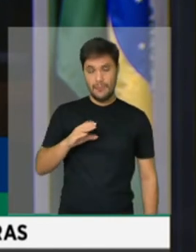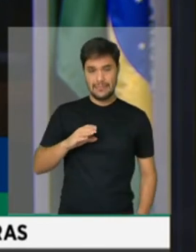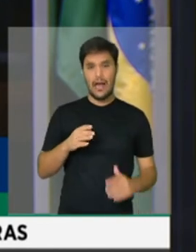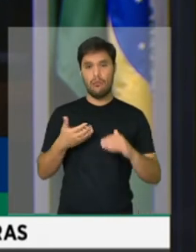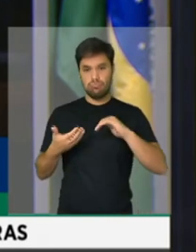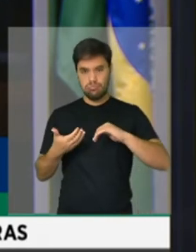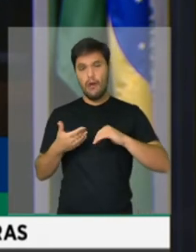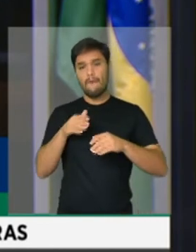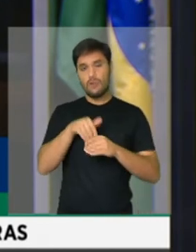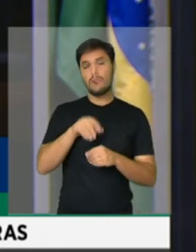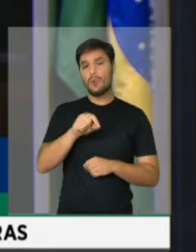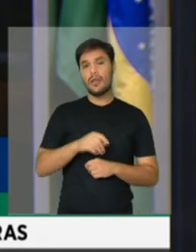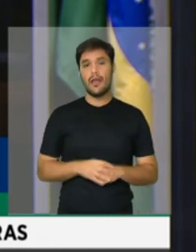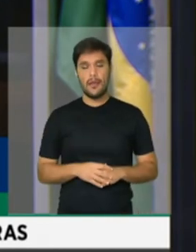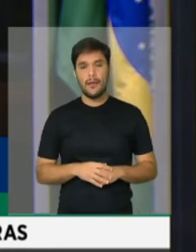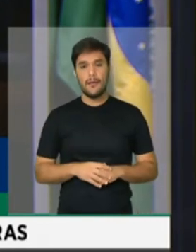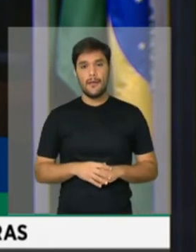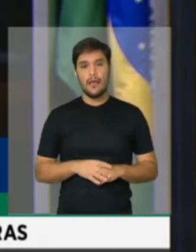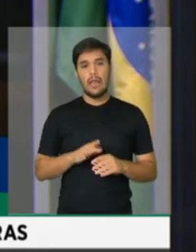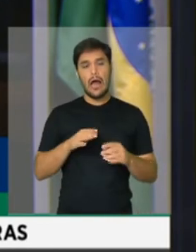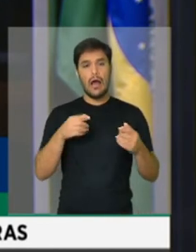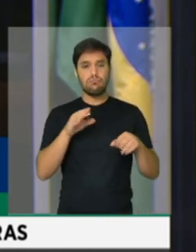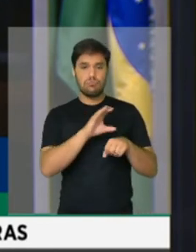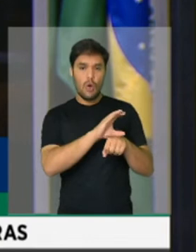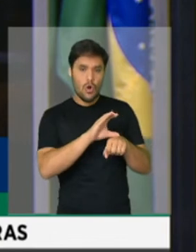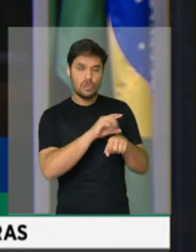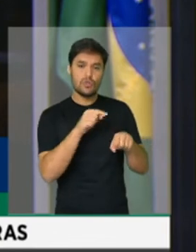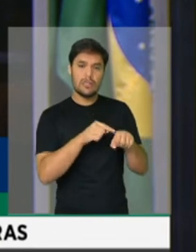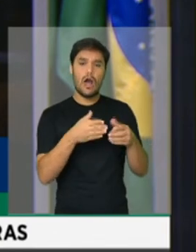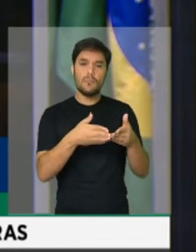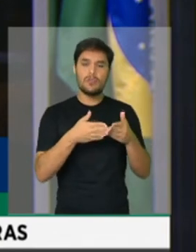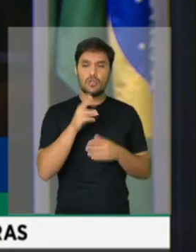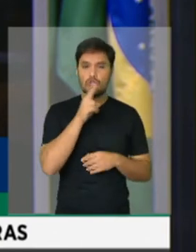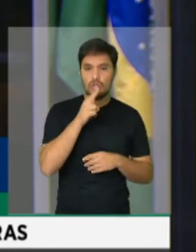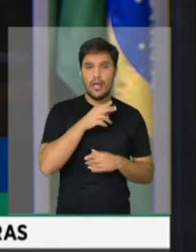AMARELA PARA O REMANEJAMENTO DE FAMÍLIAS INSTALADAS NESSAS ÁREAS. CONCLUSÃO DO VOTO: